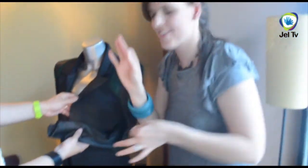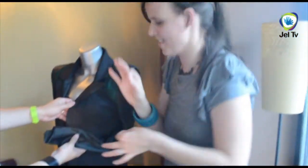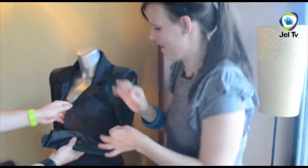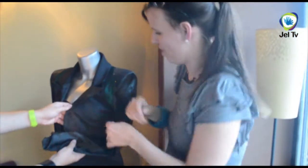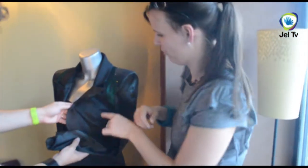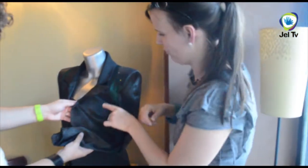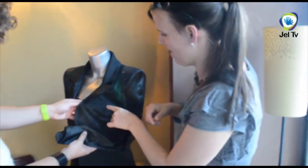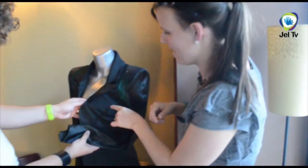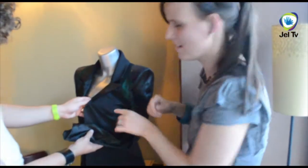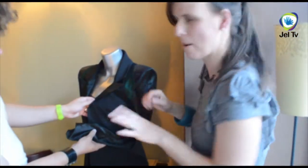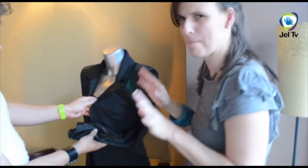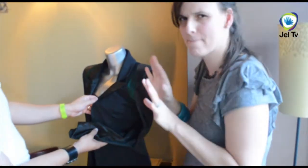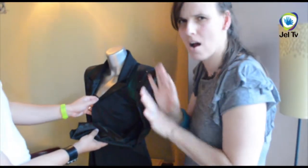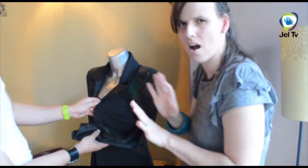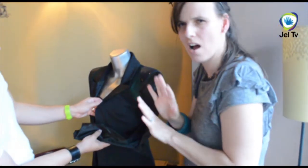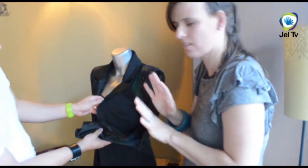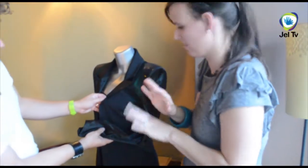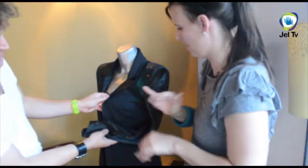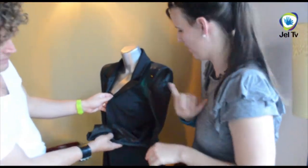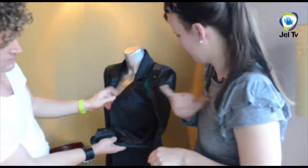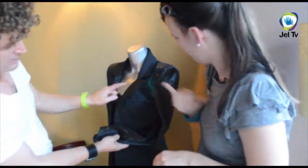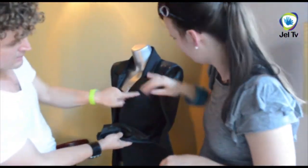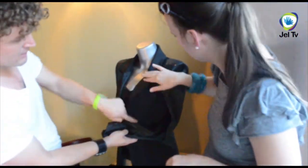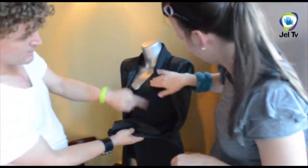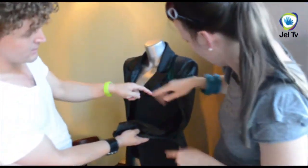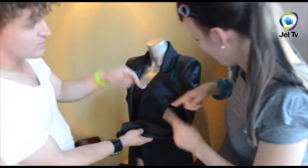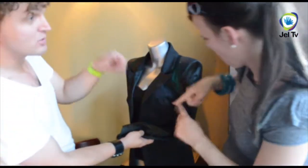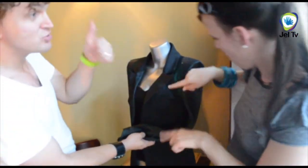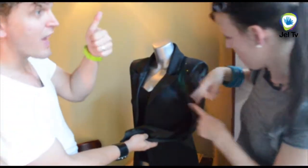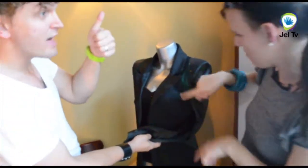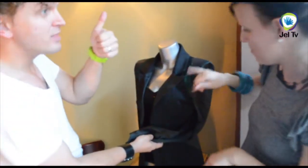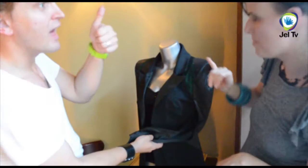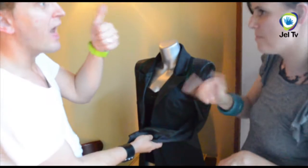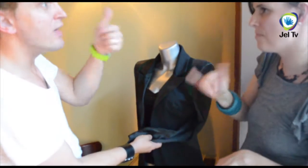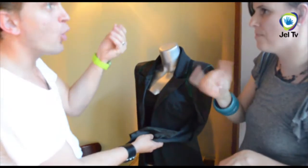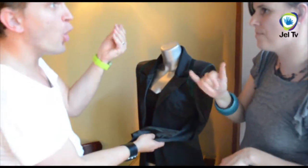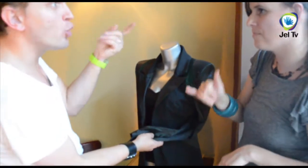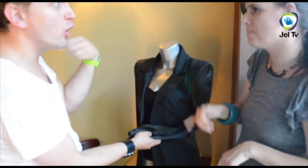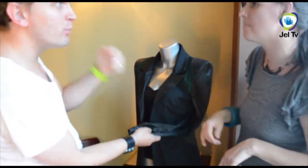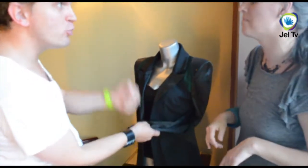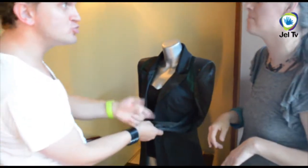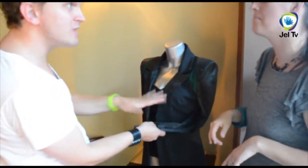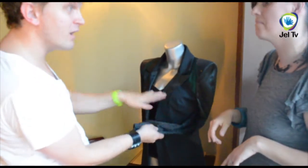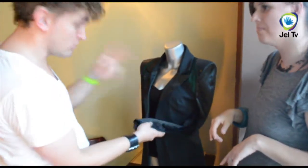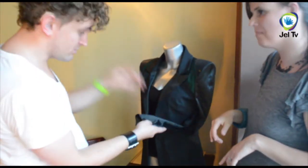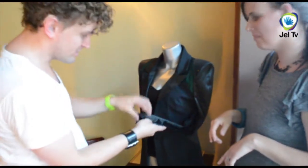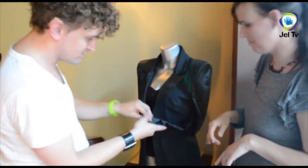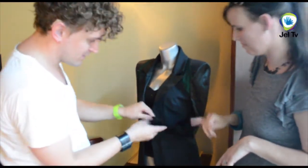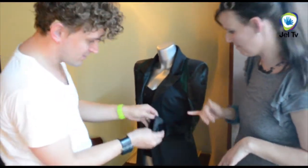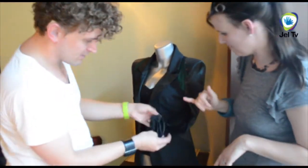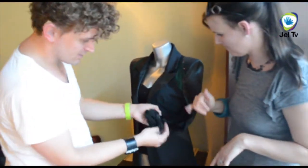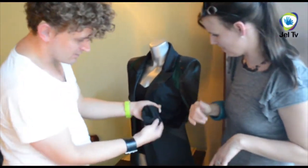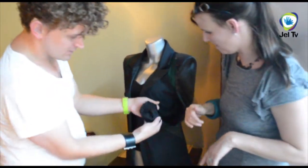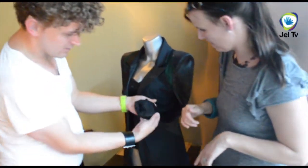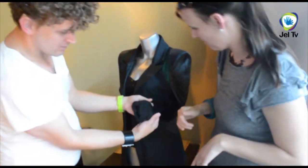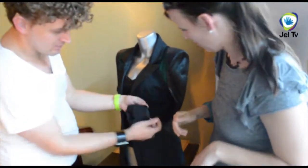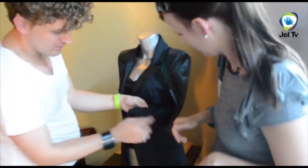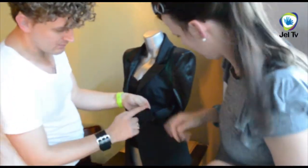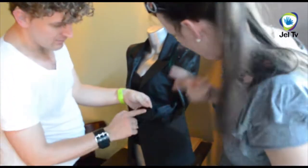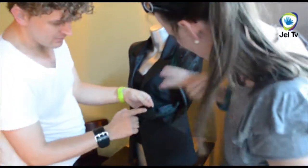Ez fényes, ez matt. Érdekes. Egy anyagból csináltam, nézd meg.